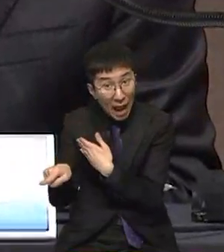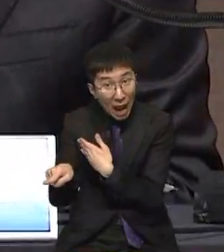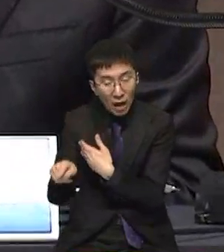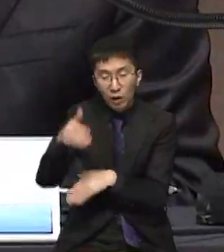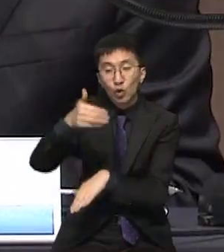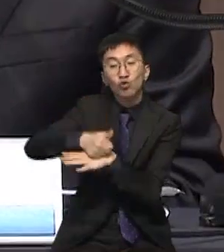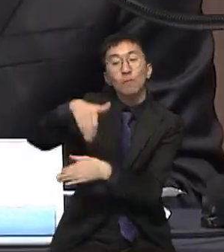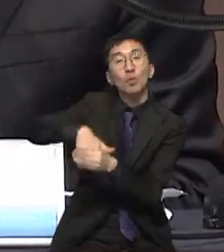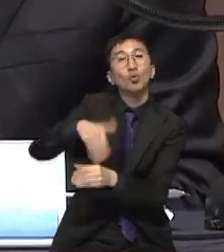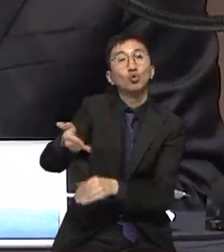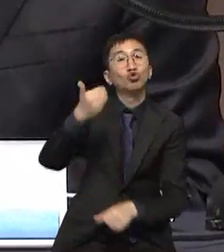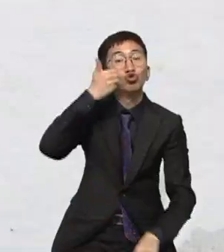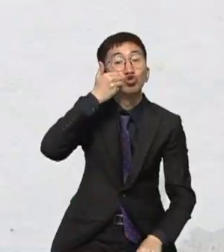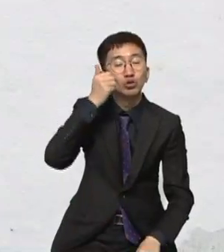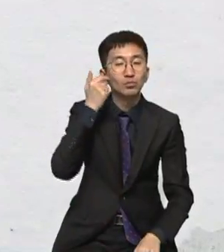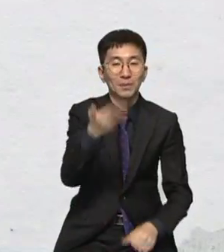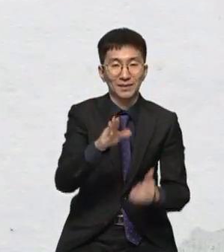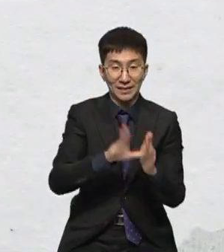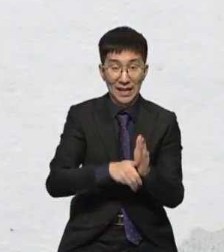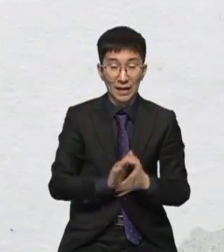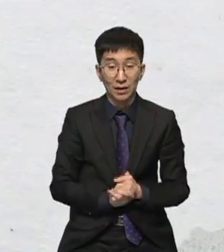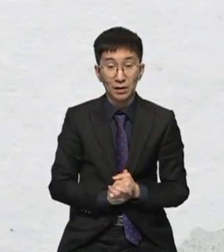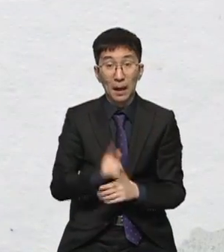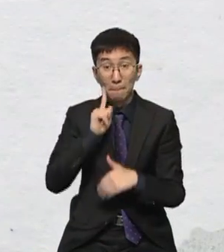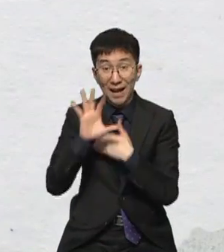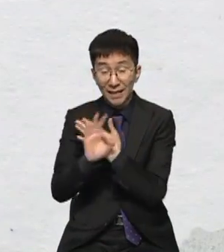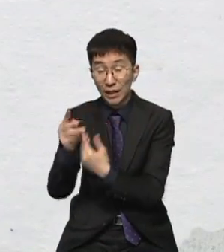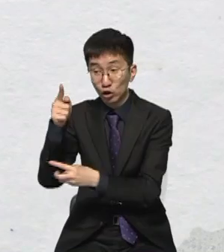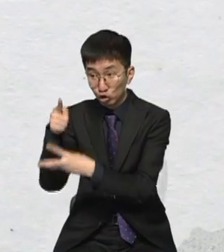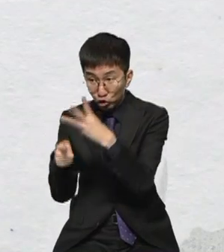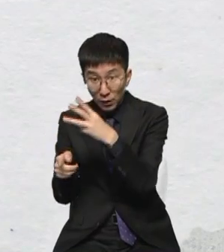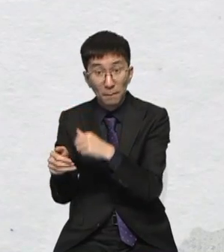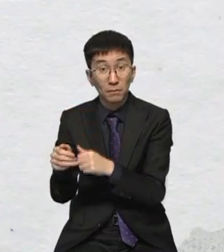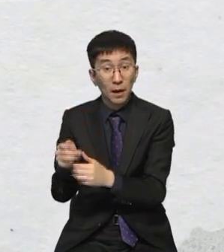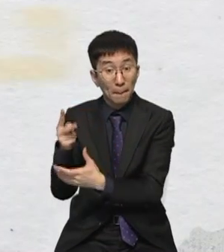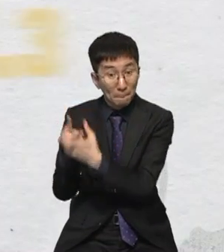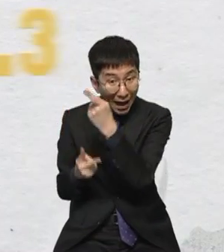투표할지 물었습니다. 윤 후보가 단일 후보일 경우 이재명 31.6,